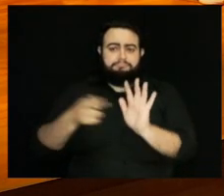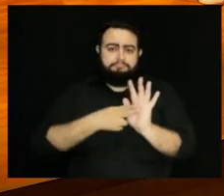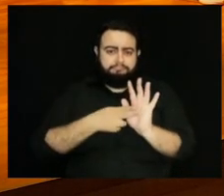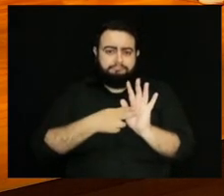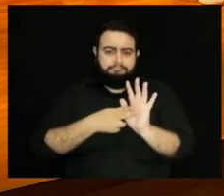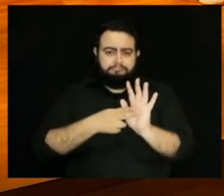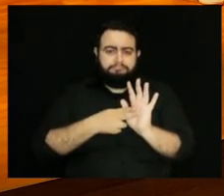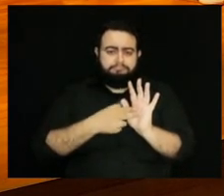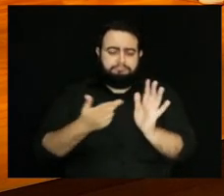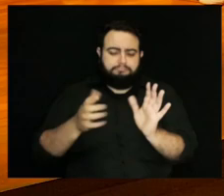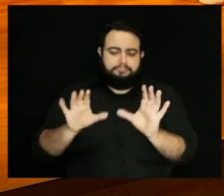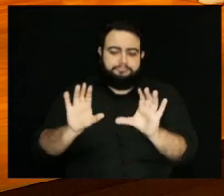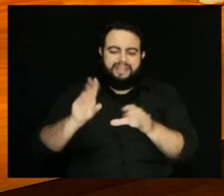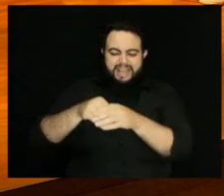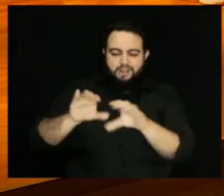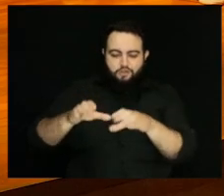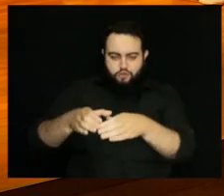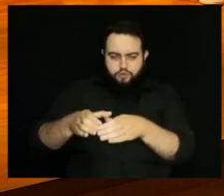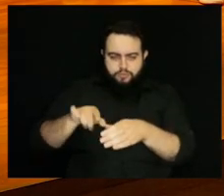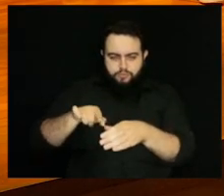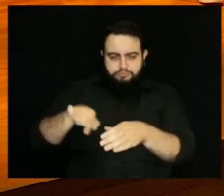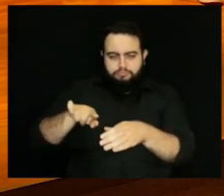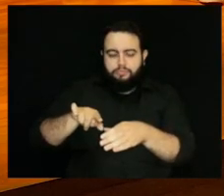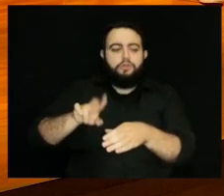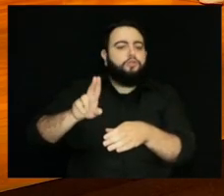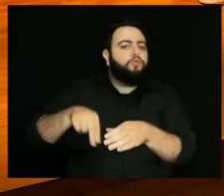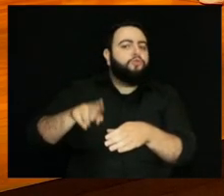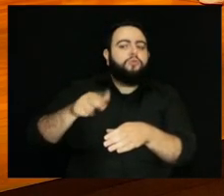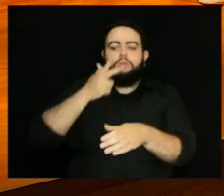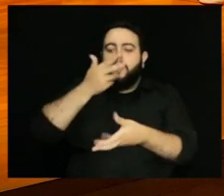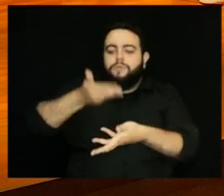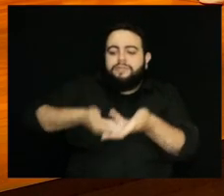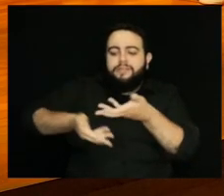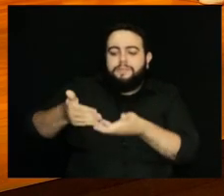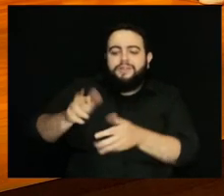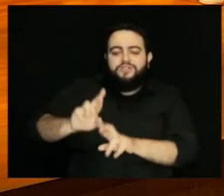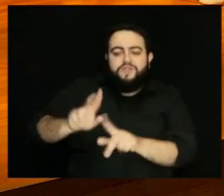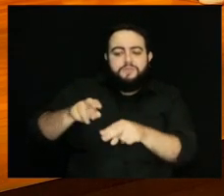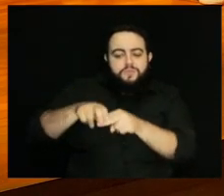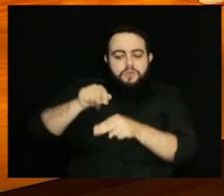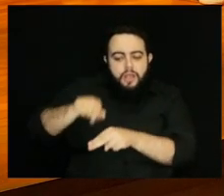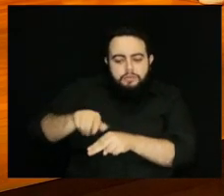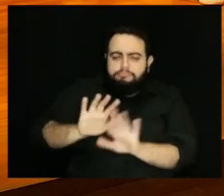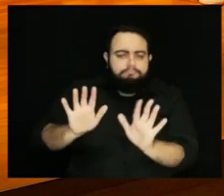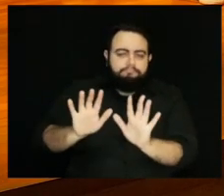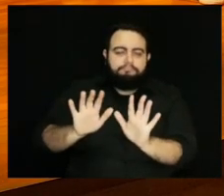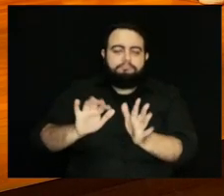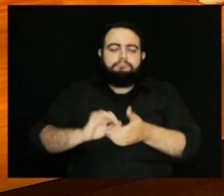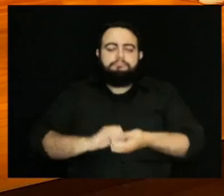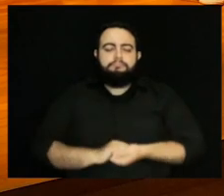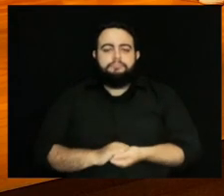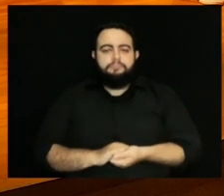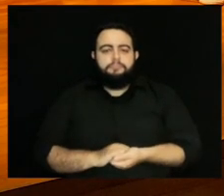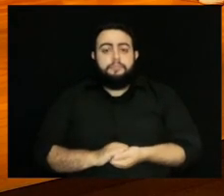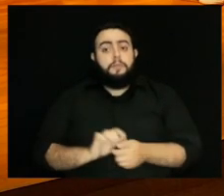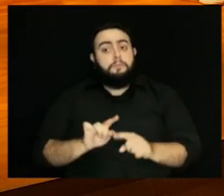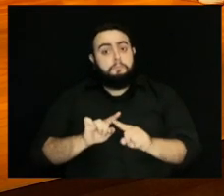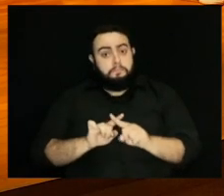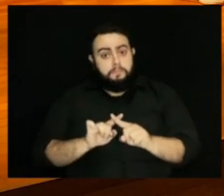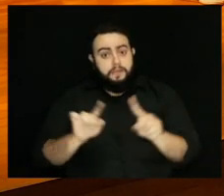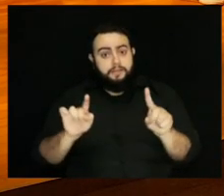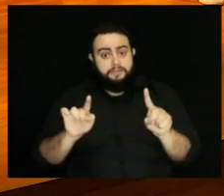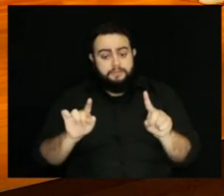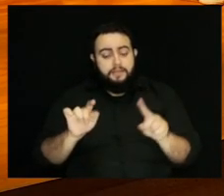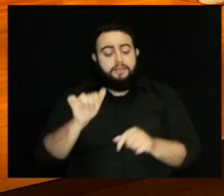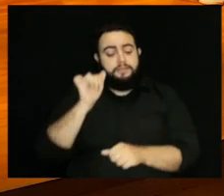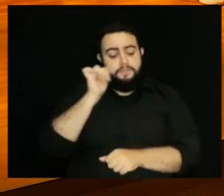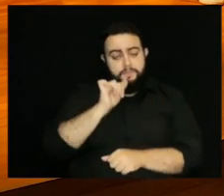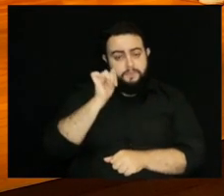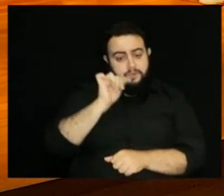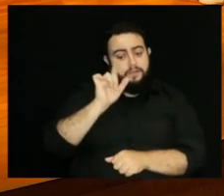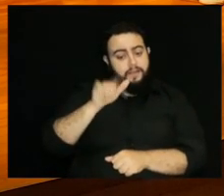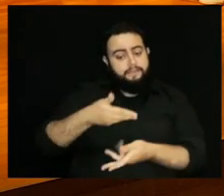fora, mas na turma, e nunca foi tratado diferente por isso. Mas as mulheres eram tratadas muito